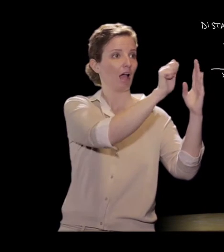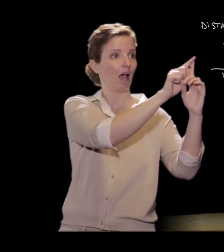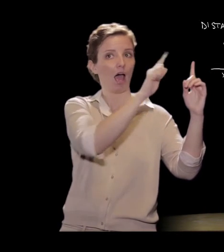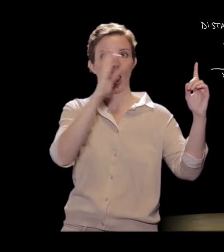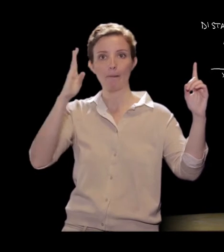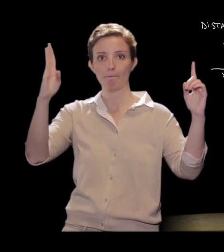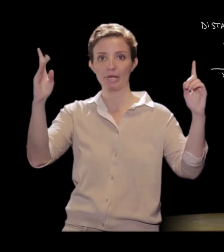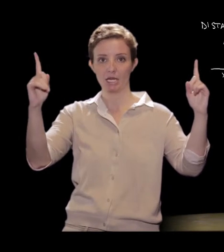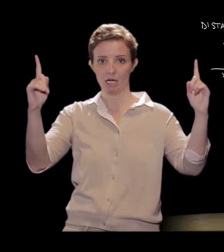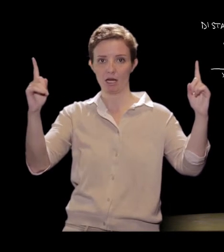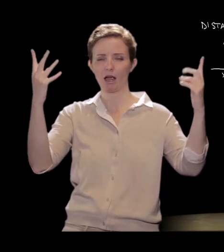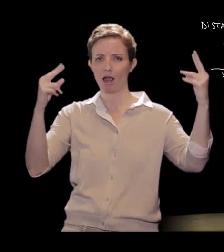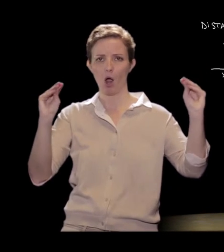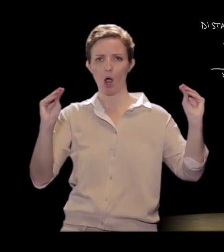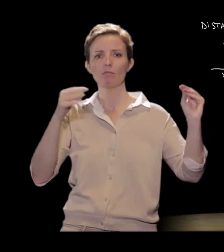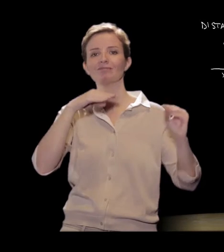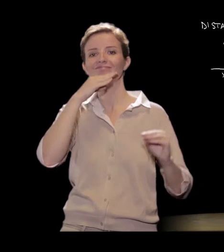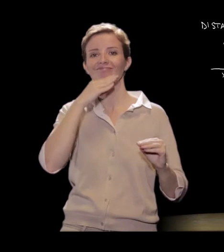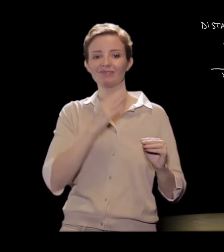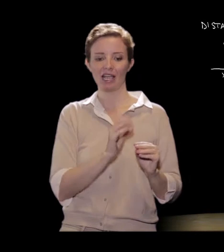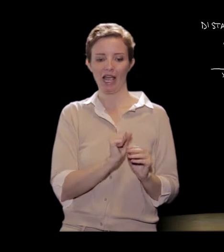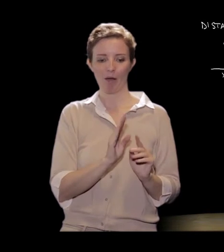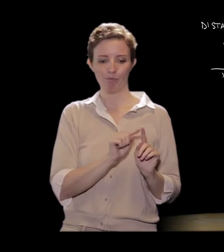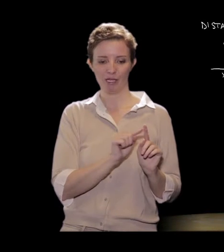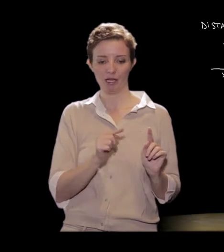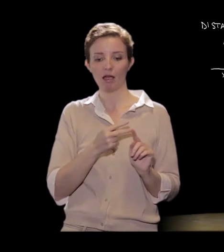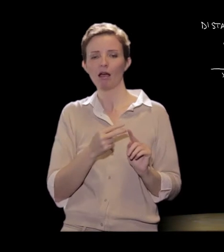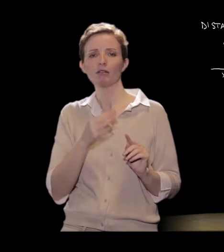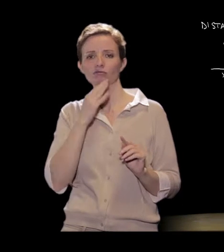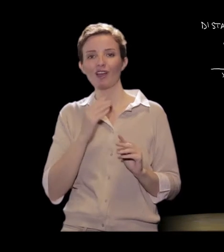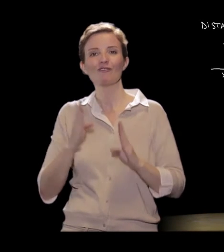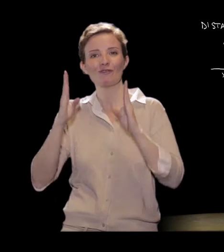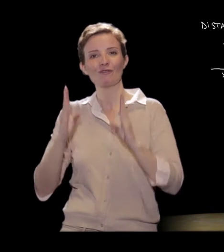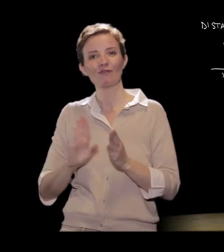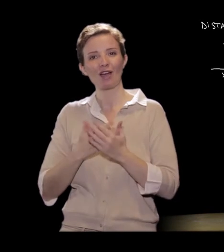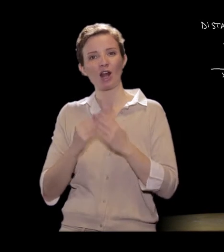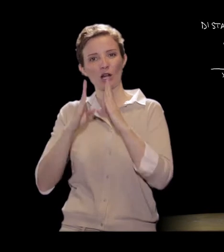è sufficiente fare la differenza delle ascisse in valore assoluto.